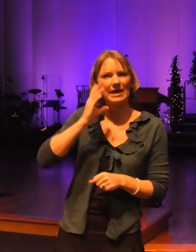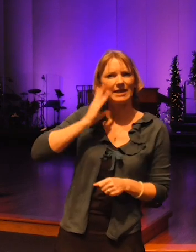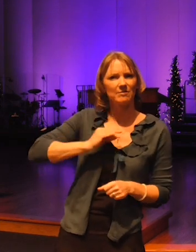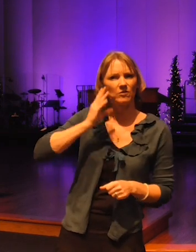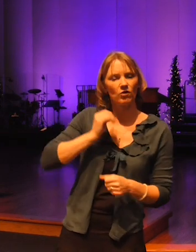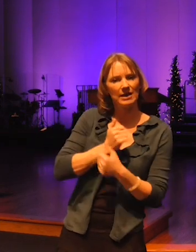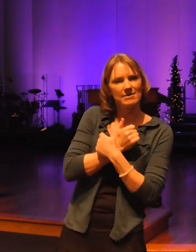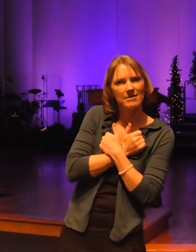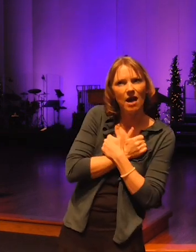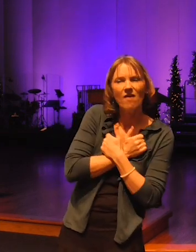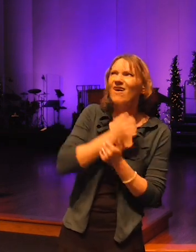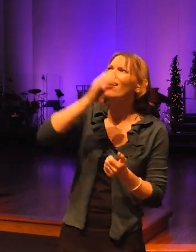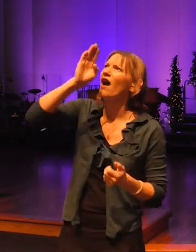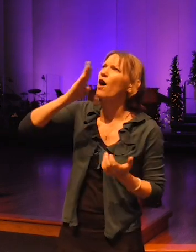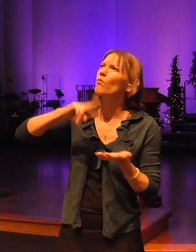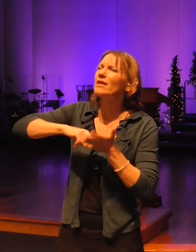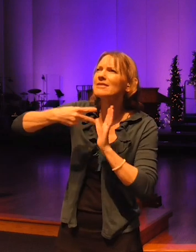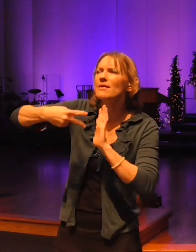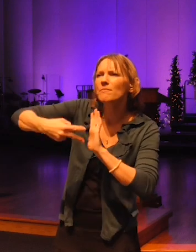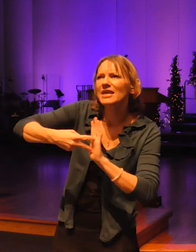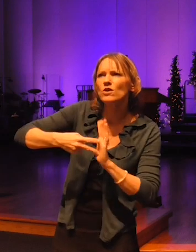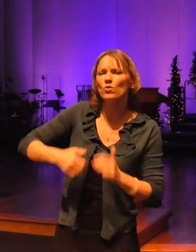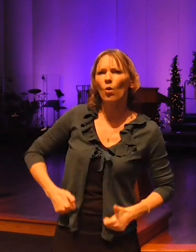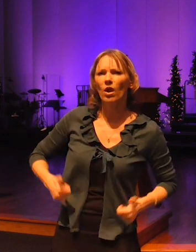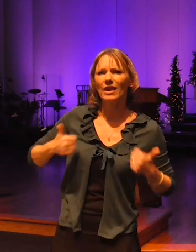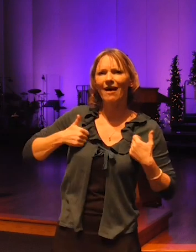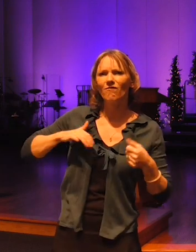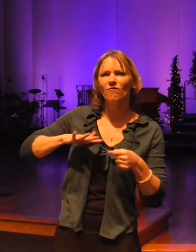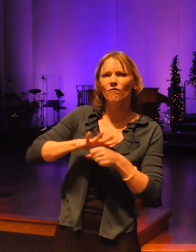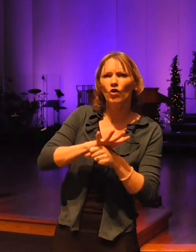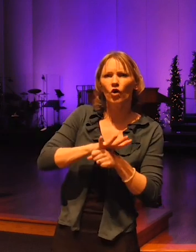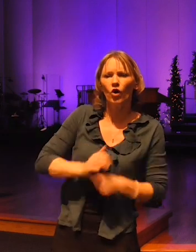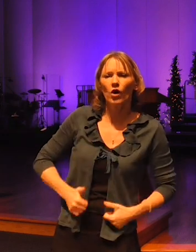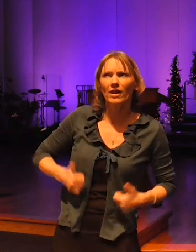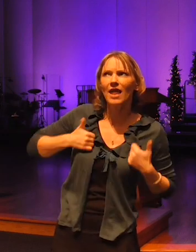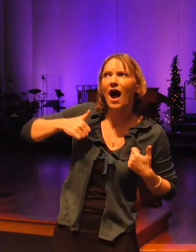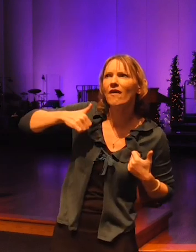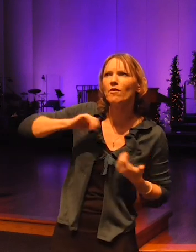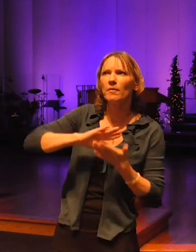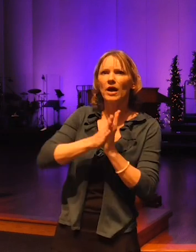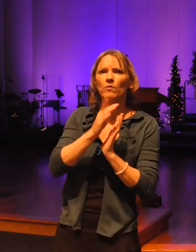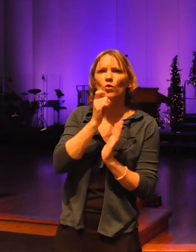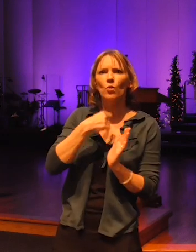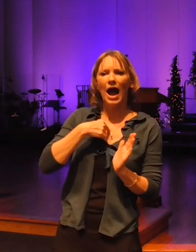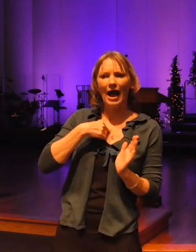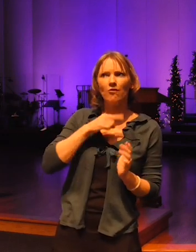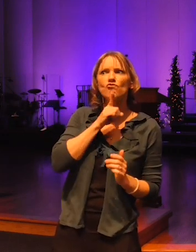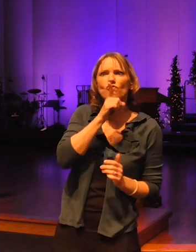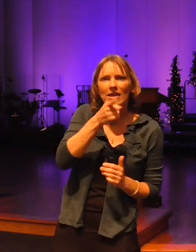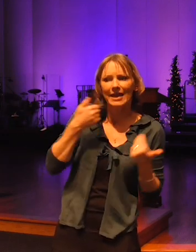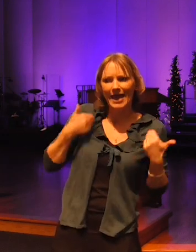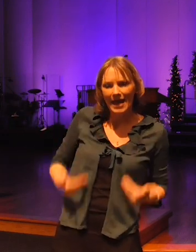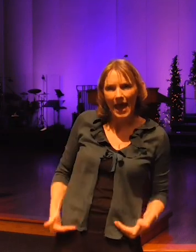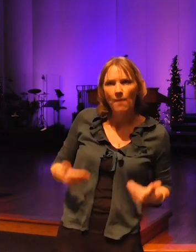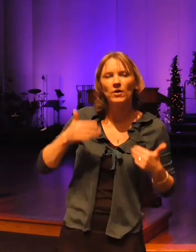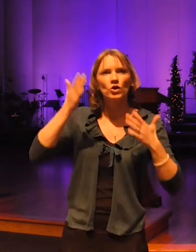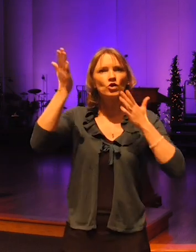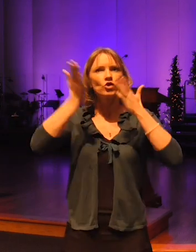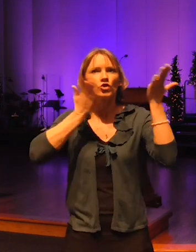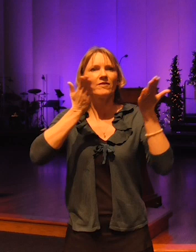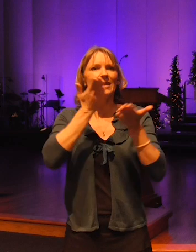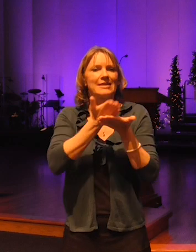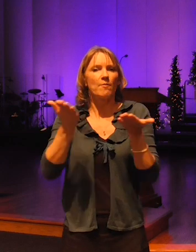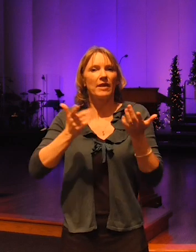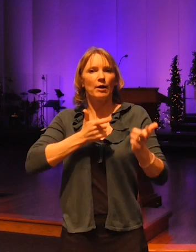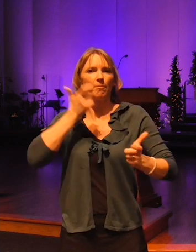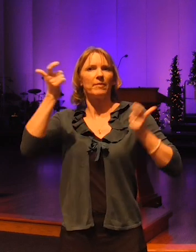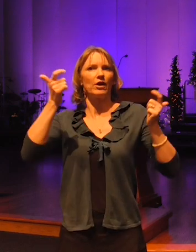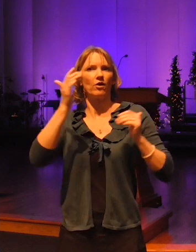vivir una vida plena y convertirme en quien realmente estoy sirviendo a una causa más grande que yo? ¿Qué